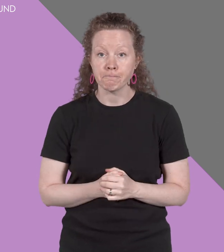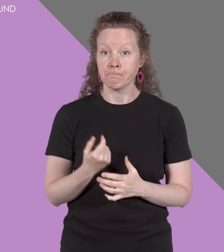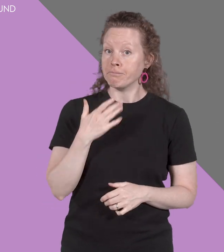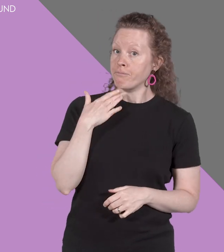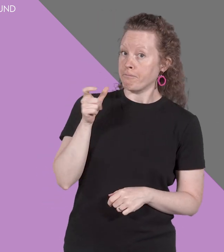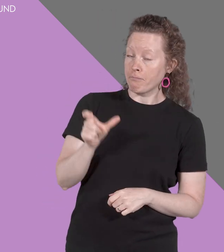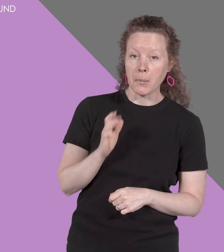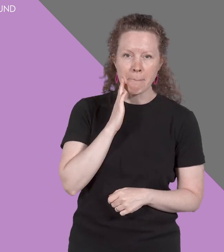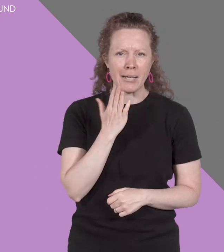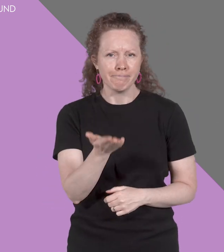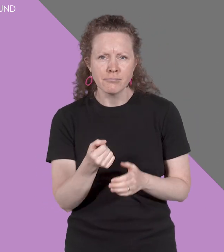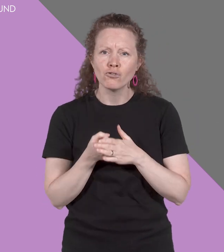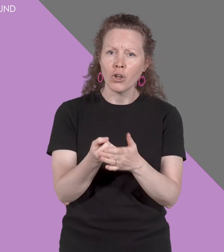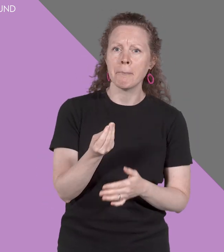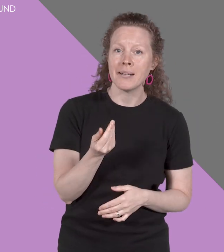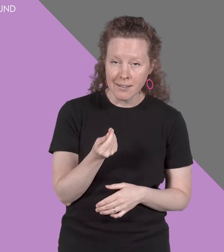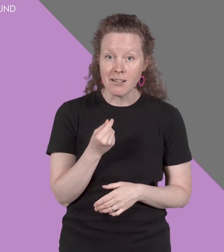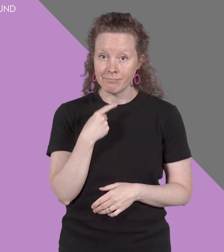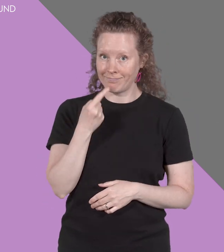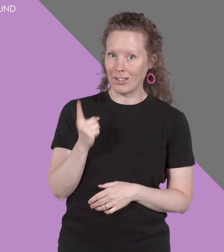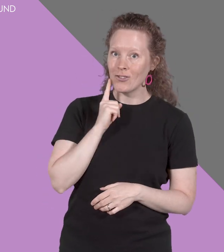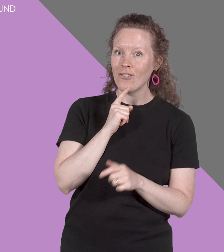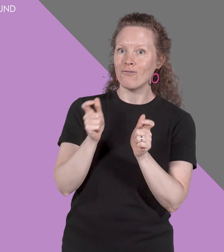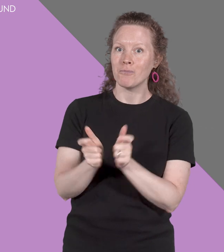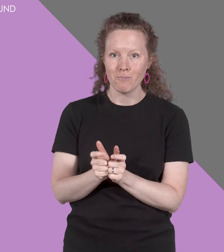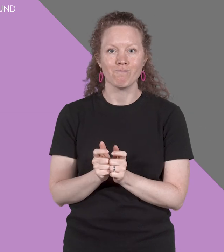Om någon ber dig om pengar i dövförbundets namn -